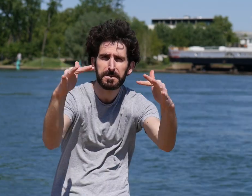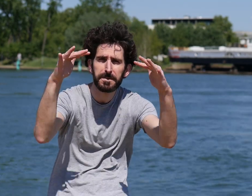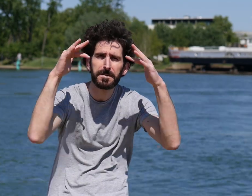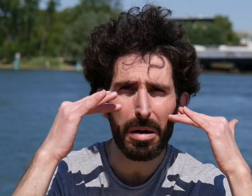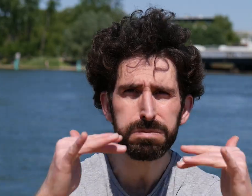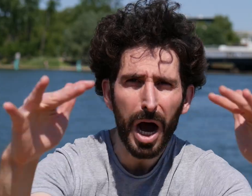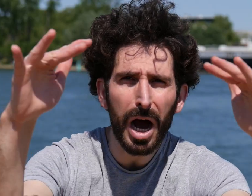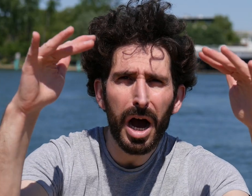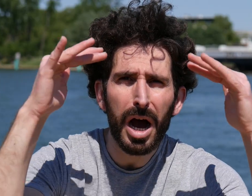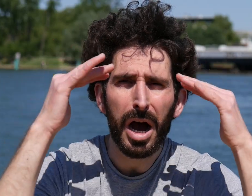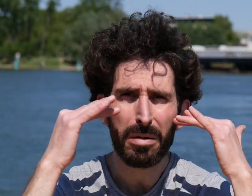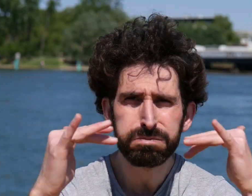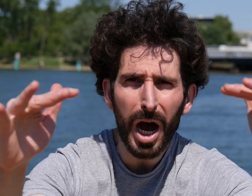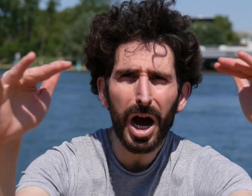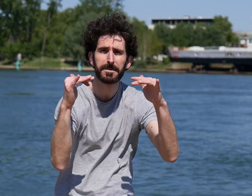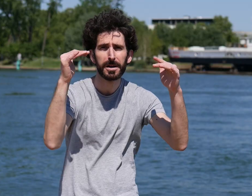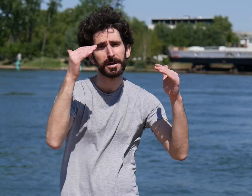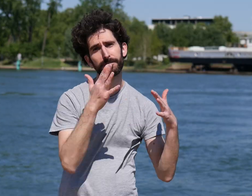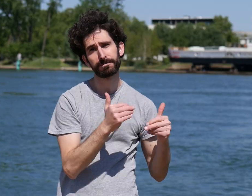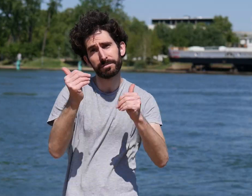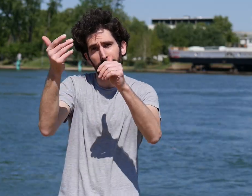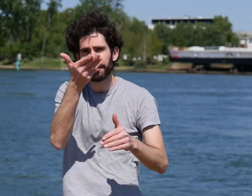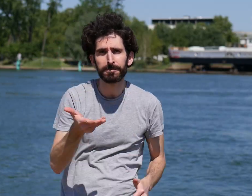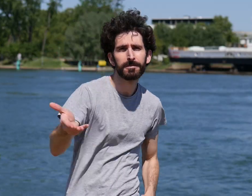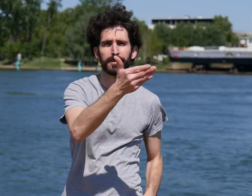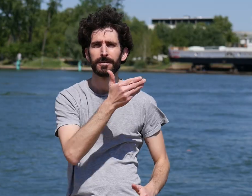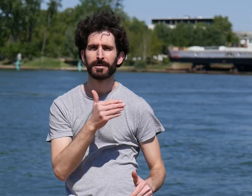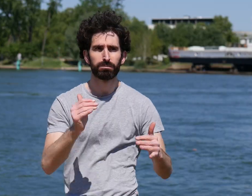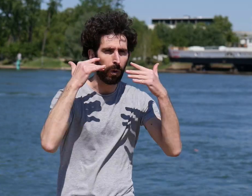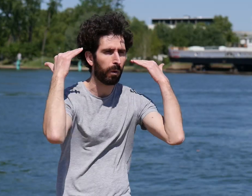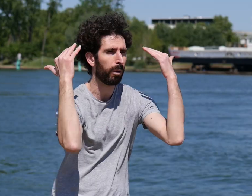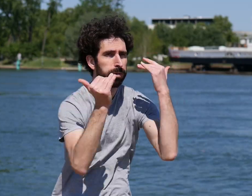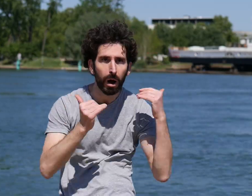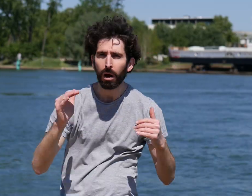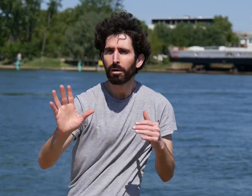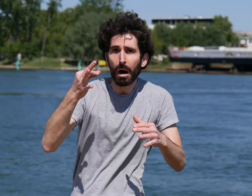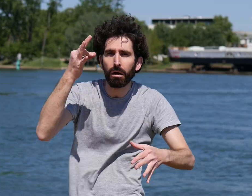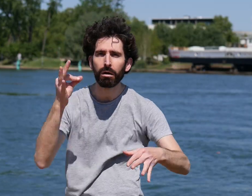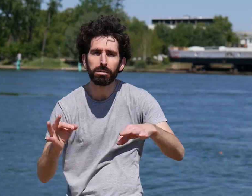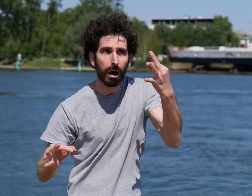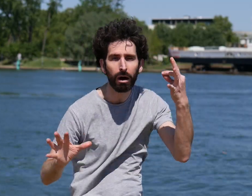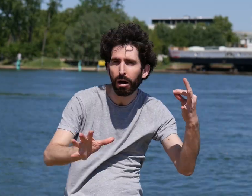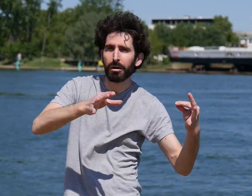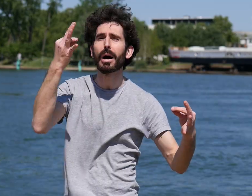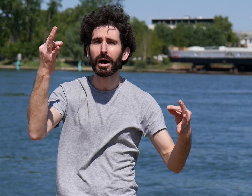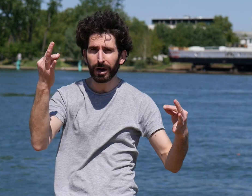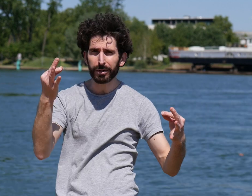que je diffuse pour vous. J'espère que vous découvrez plein de choses.